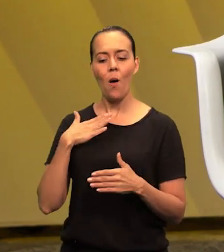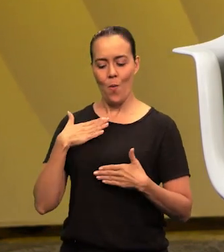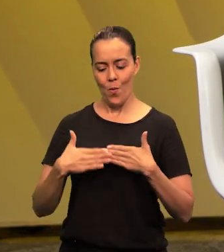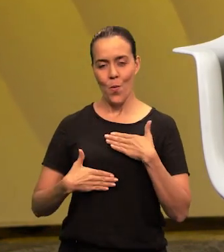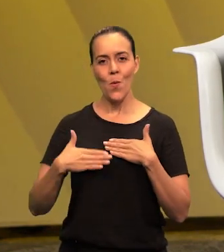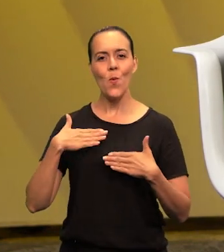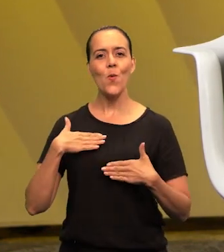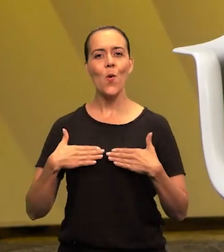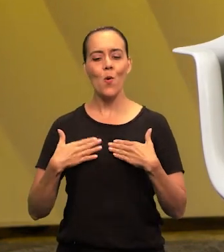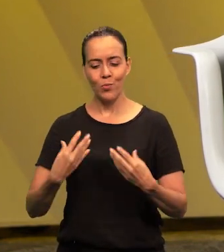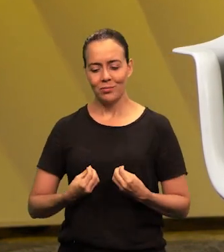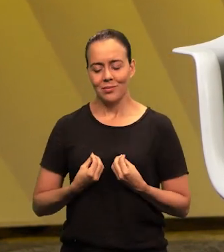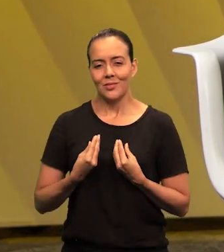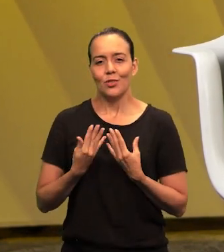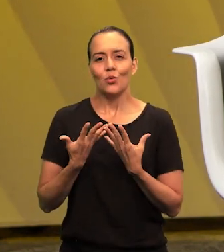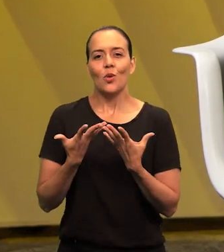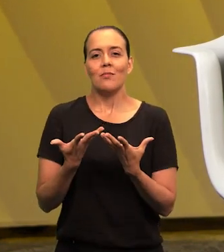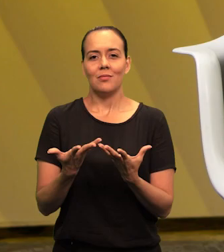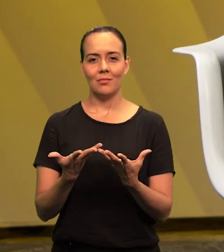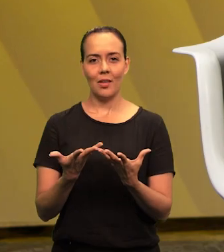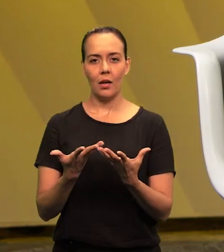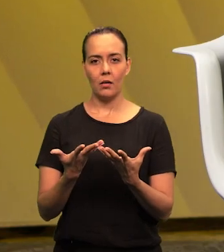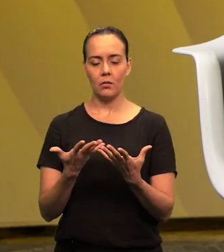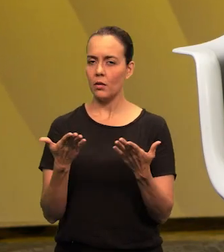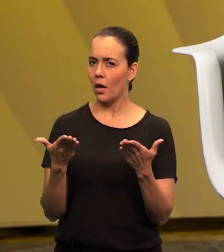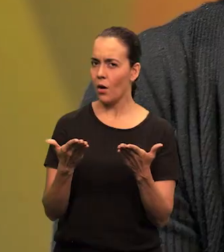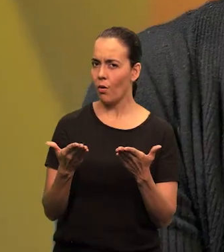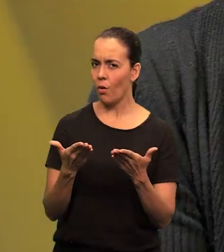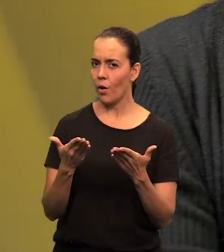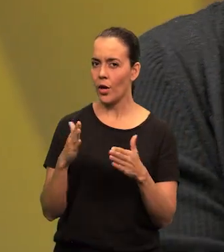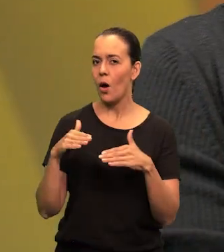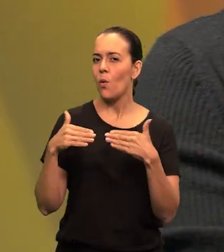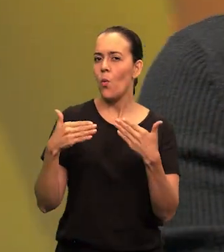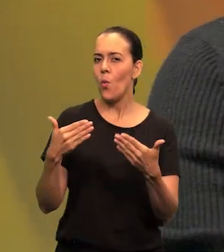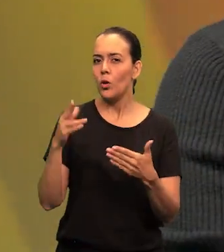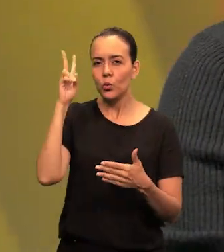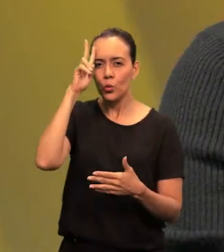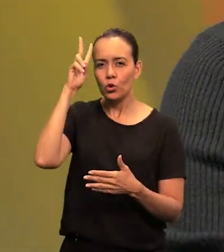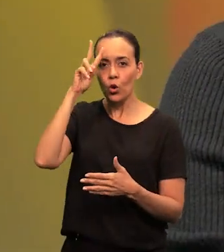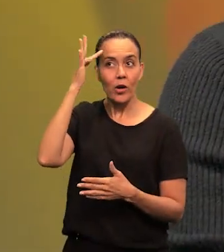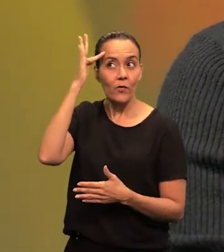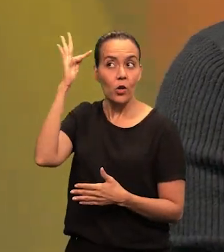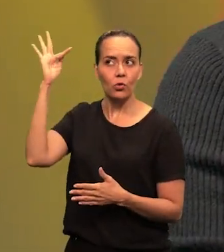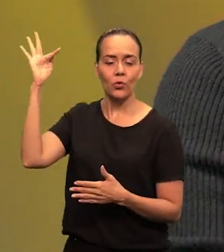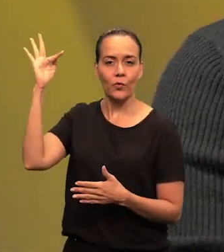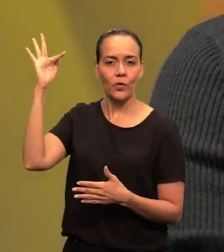é a sua sensualidade, é a sua sexualidade. Agora, quando a gente entra na história da filosofia,